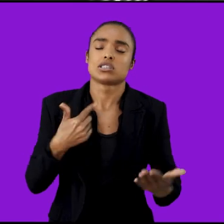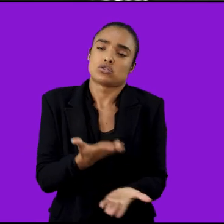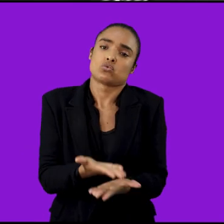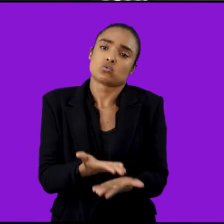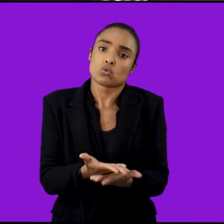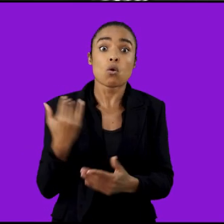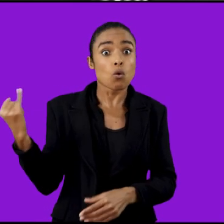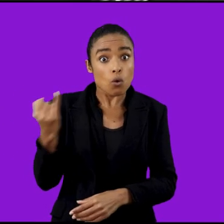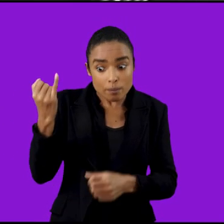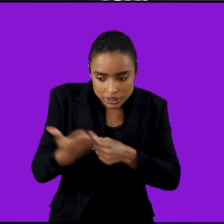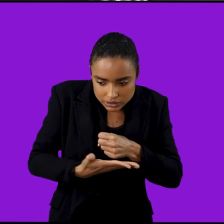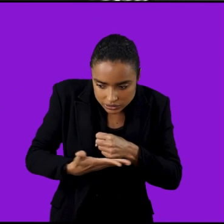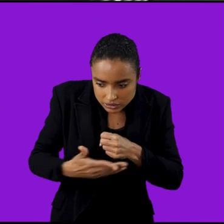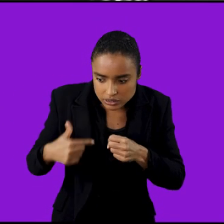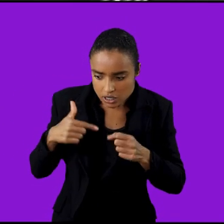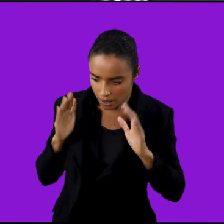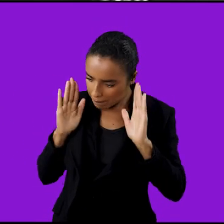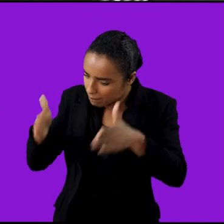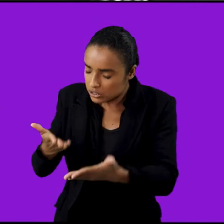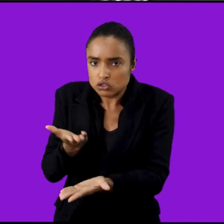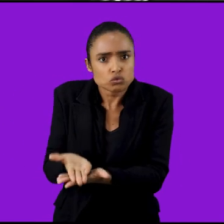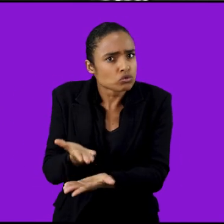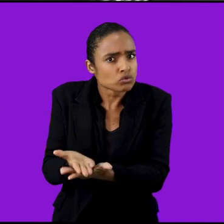o estudo para mim ele foi fundamental depois que eu me pré dispus a estudar, eu passei